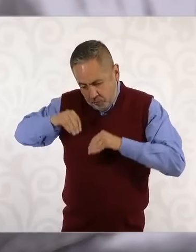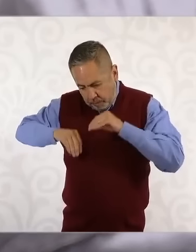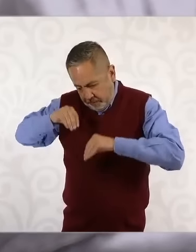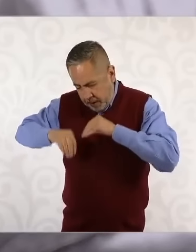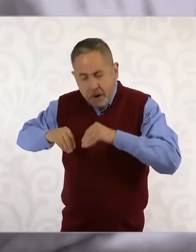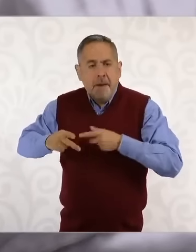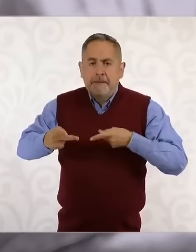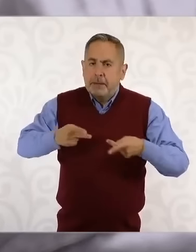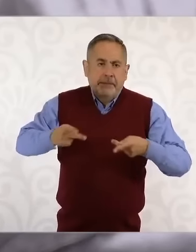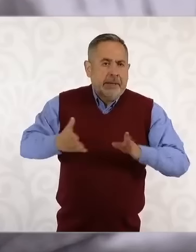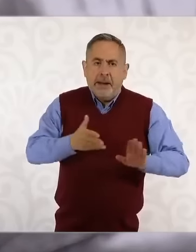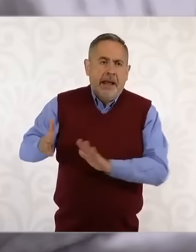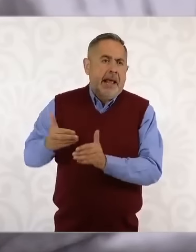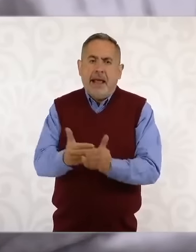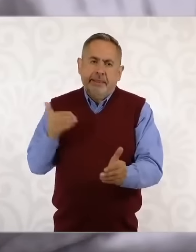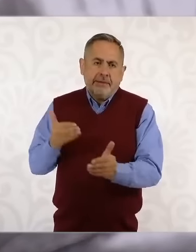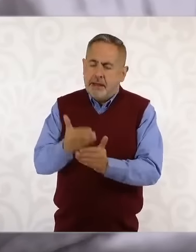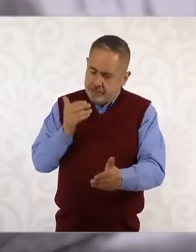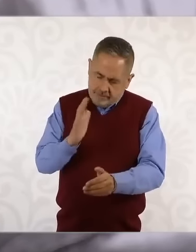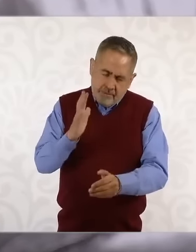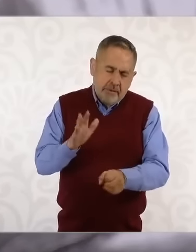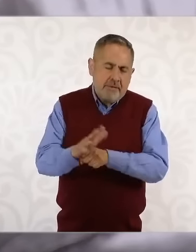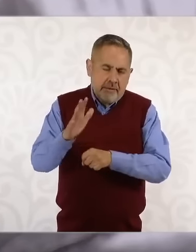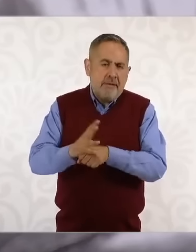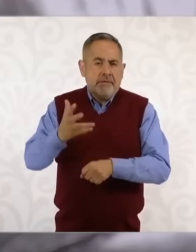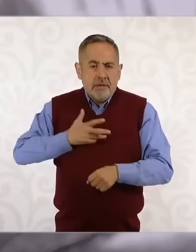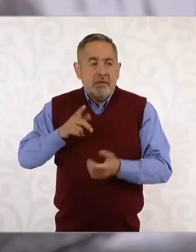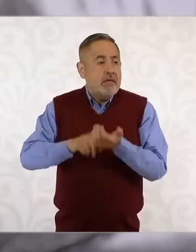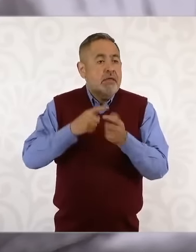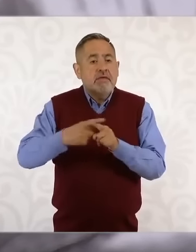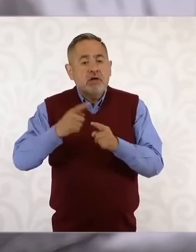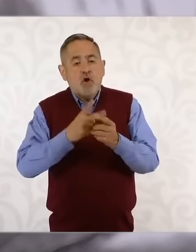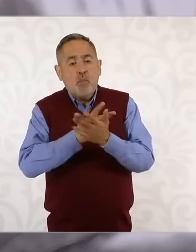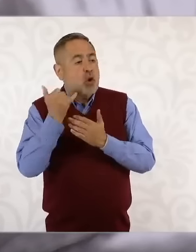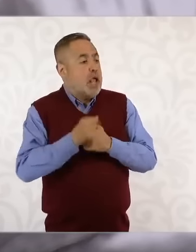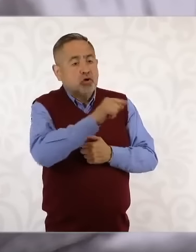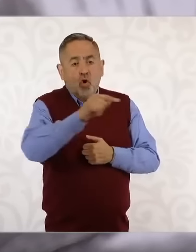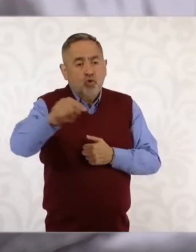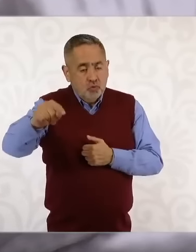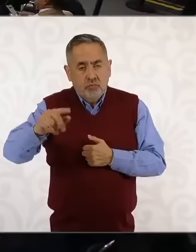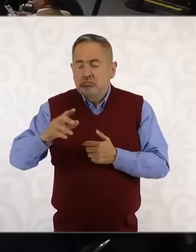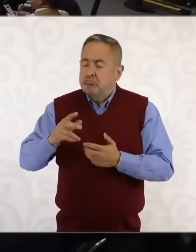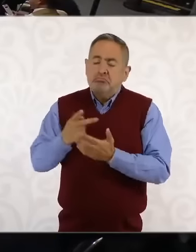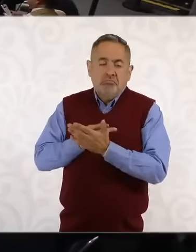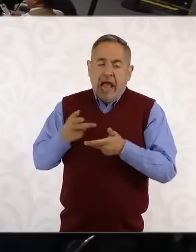priorizando y preparando los proyectos que van a atender las necesidades a nivel eh global. Muchas